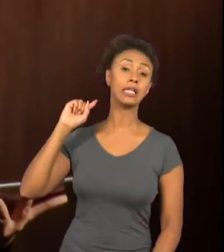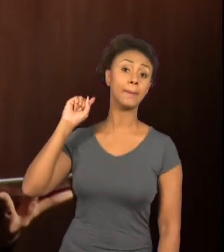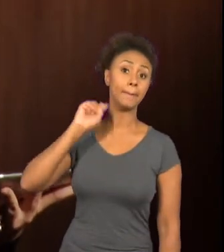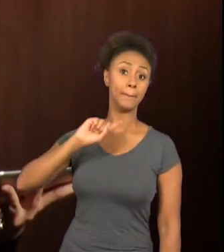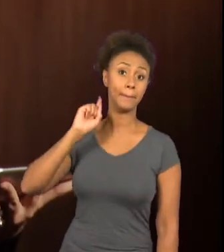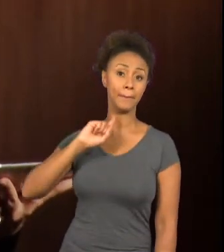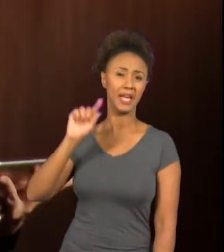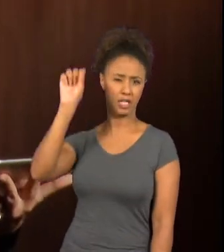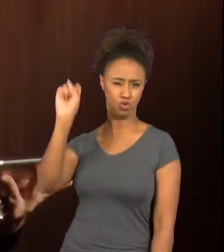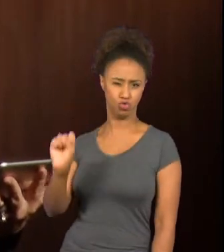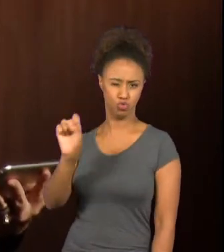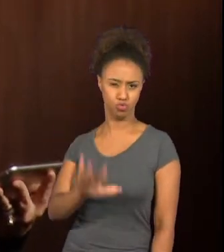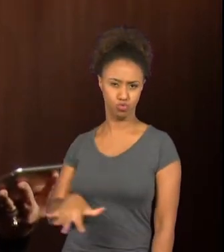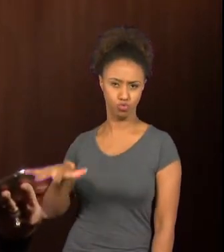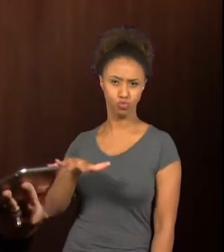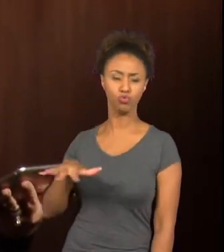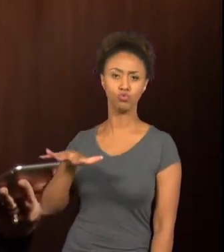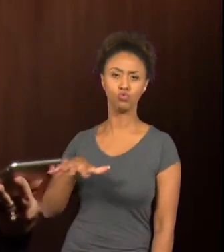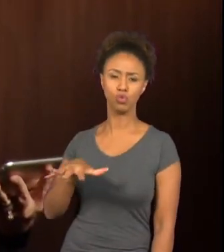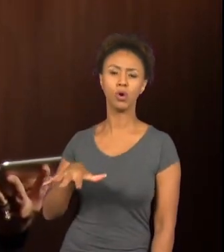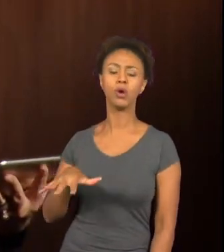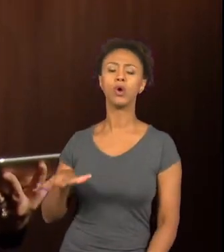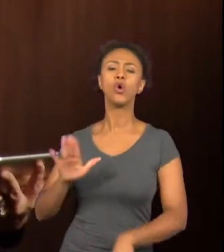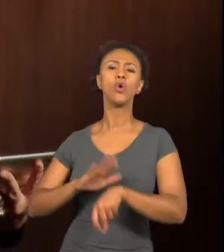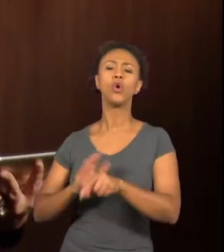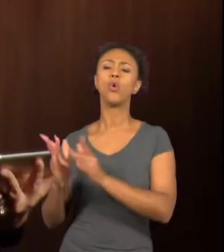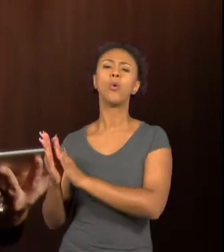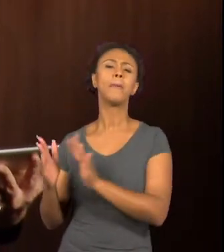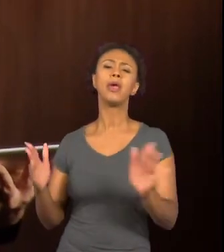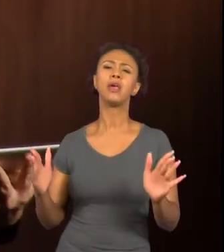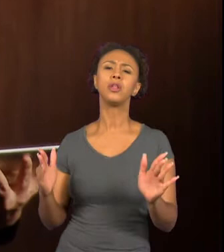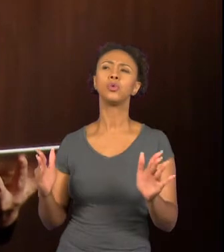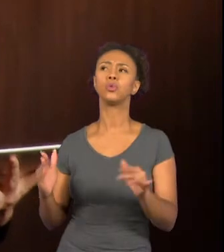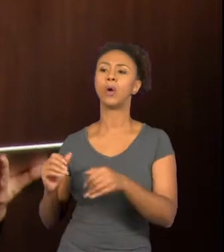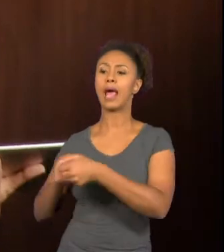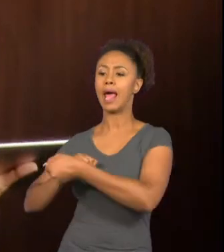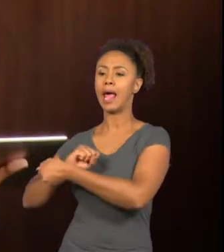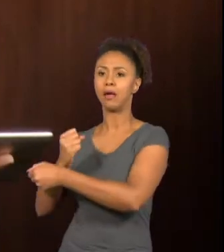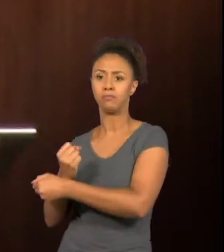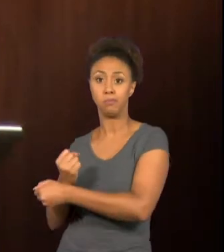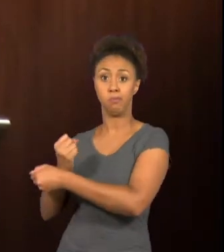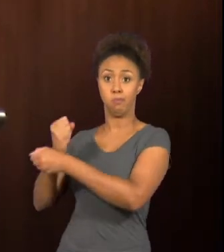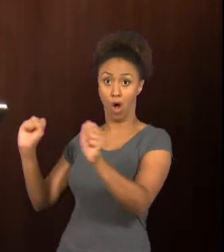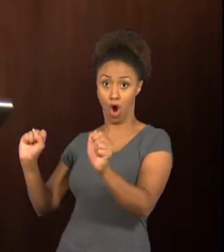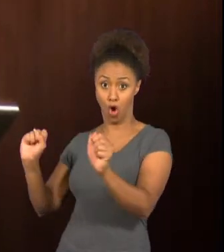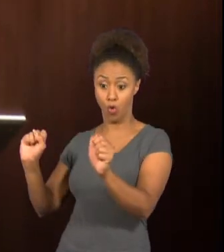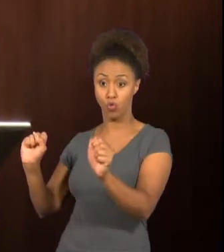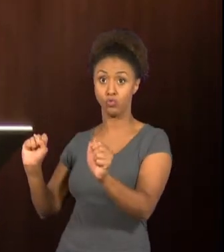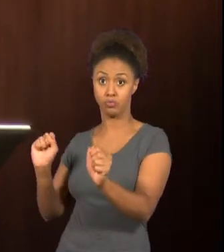PERCORRENDO UM PERÍODO QUE VAI DESDE O FIM DA ESCRAVIDÃO ATÉ OS PRIMEIROS PROBLEMAS RELATIVOS